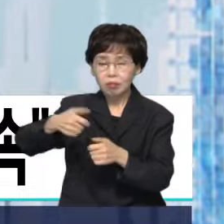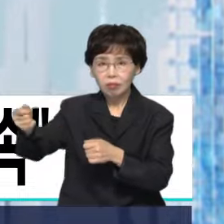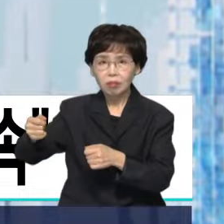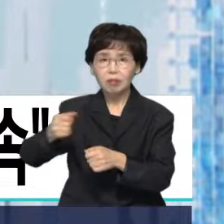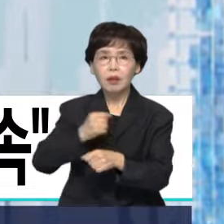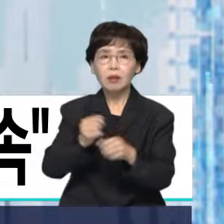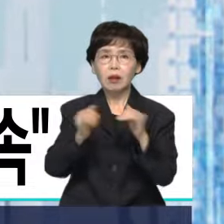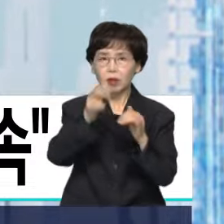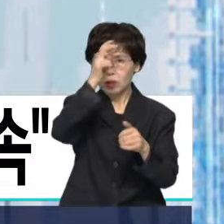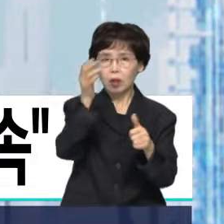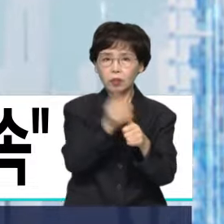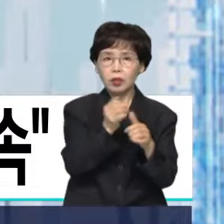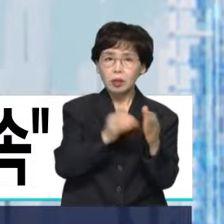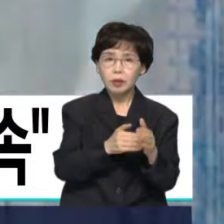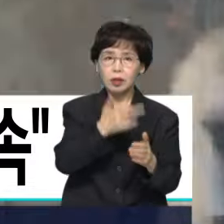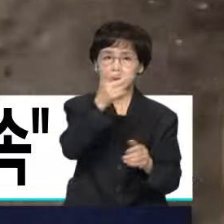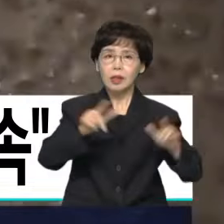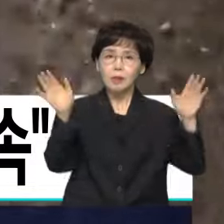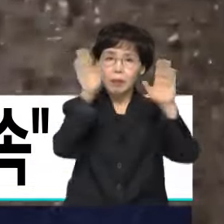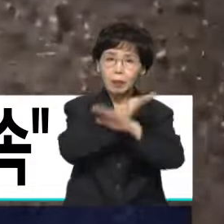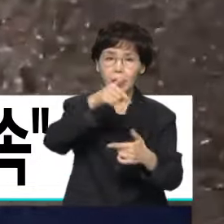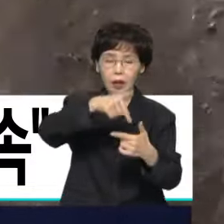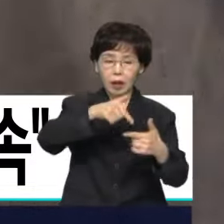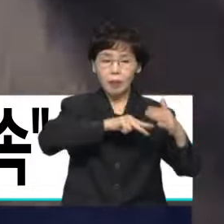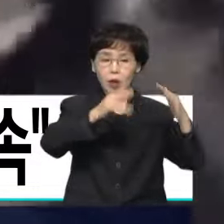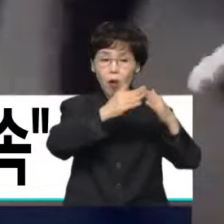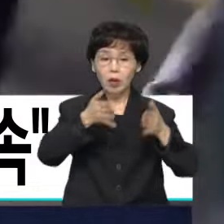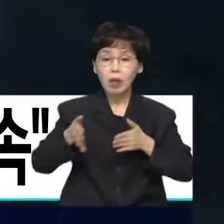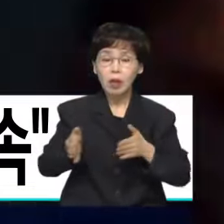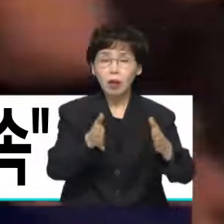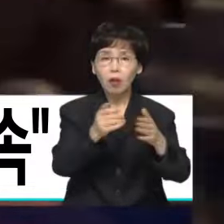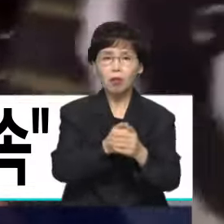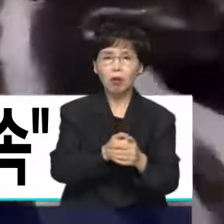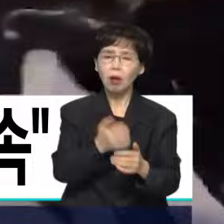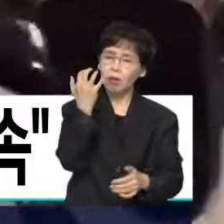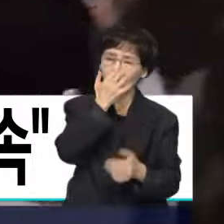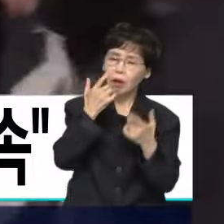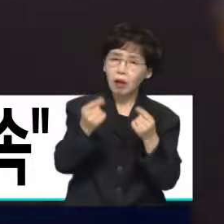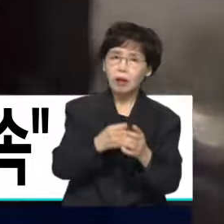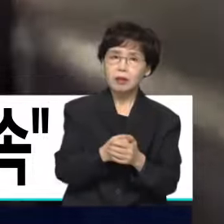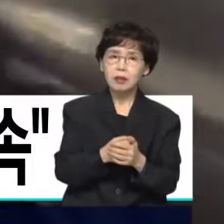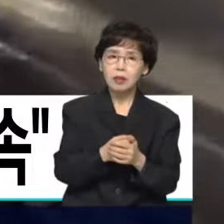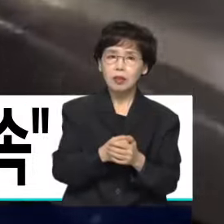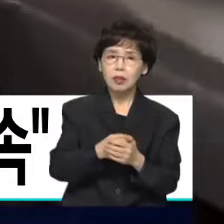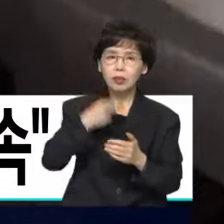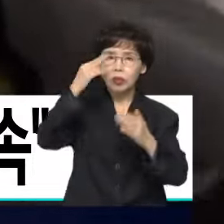서울경찰청은 지난달 17일 밤 강남역 길거리에 선정적 문구가 적힌 유흥업소